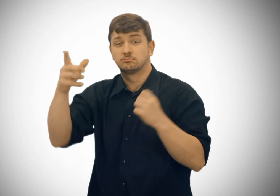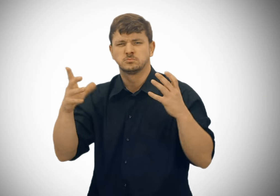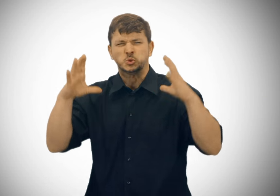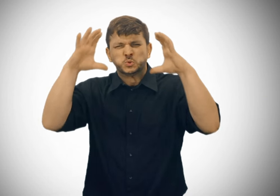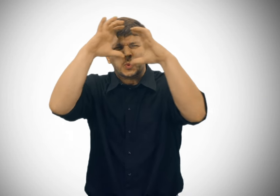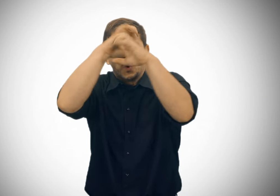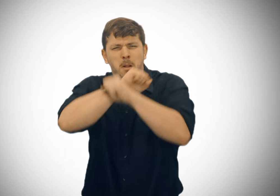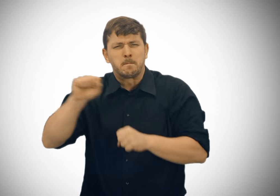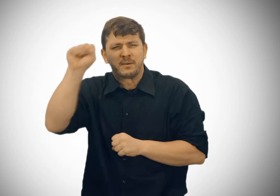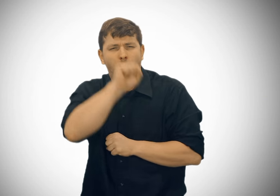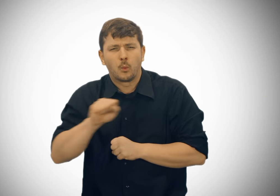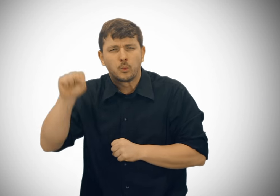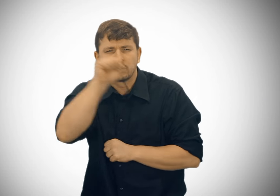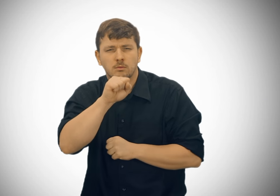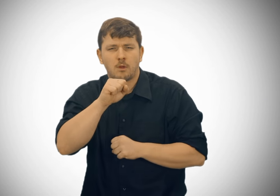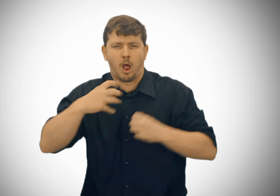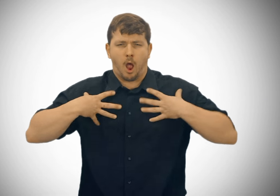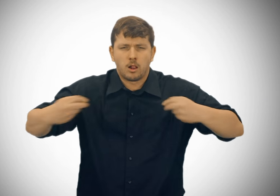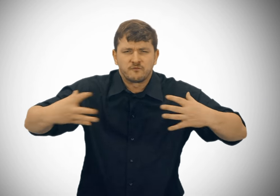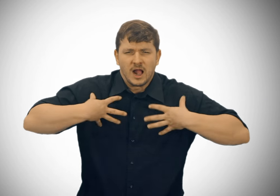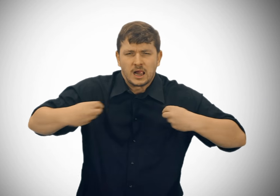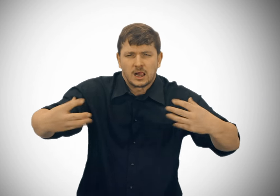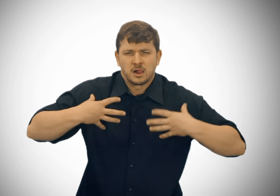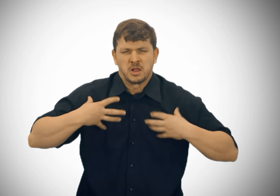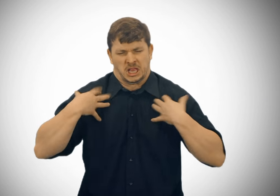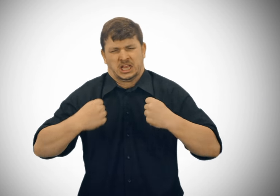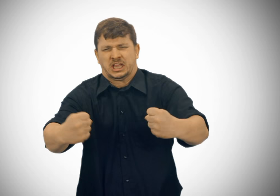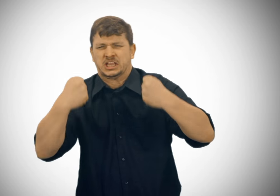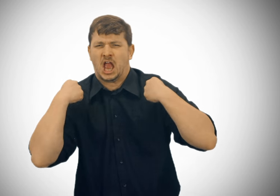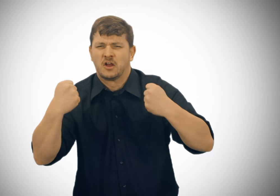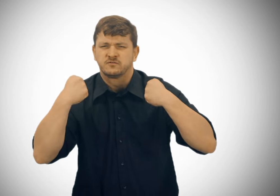Der Wiesent ist dunkelbraun, hat ein längeres Fell auf dem sehr kräftigen Oberkörper